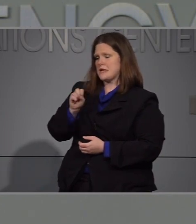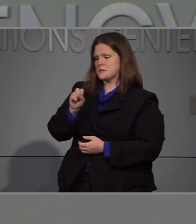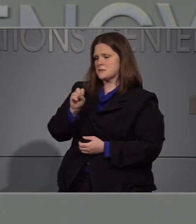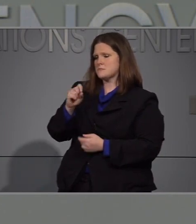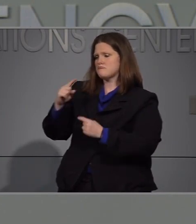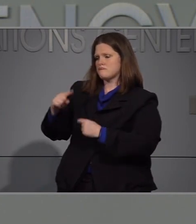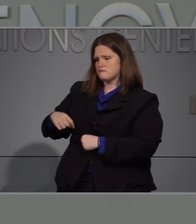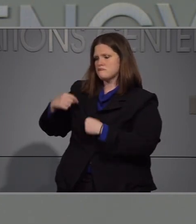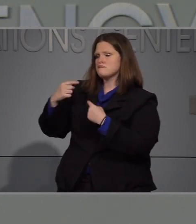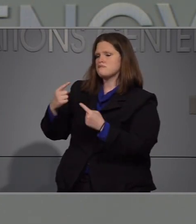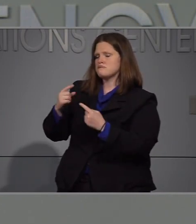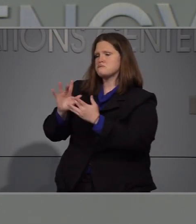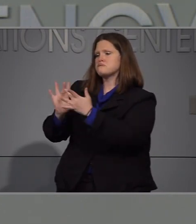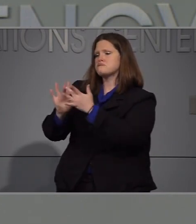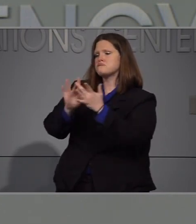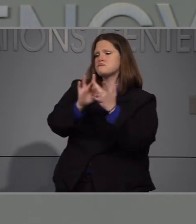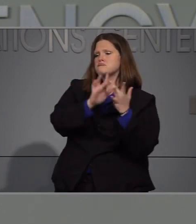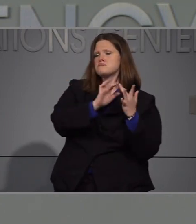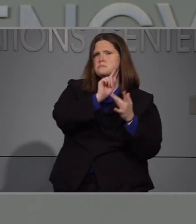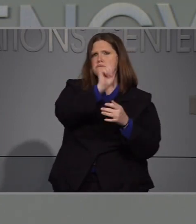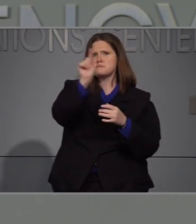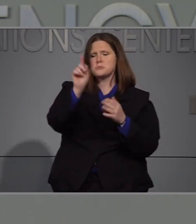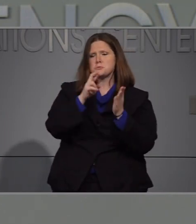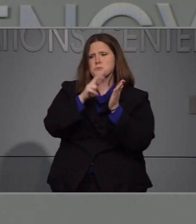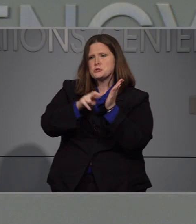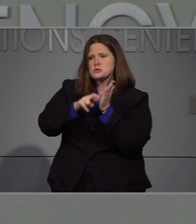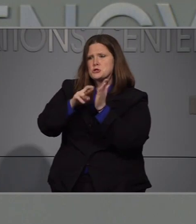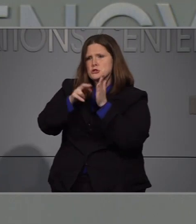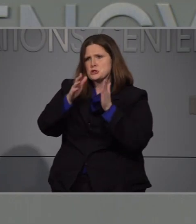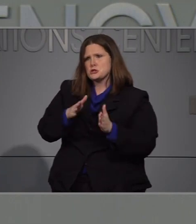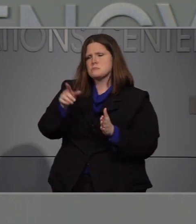Tengo entendido que de hhs ha estado hablando con investigadores en todo el